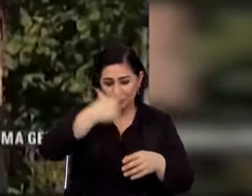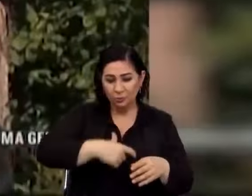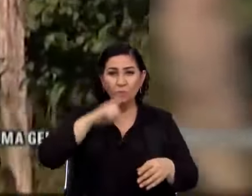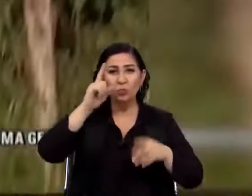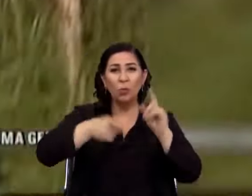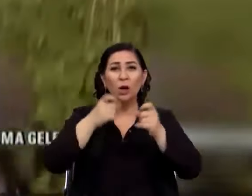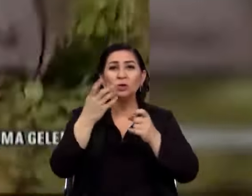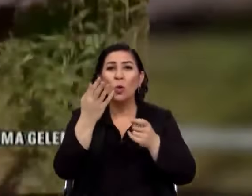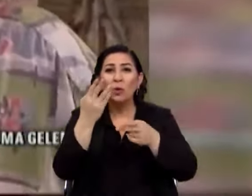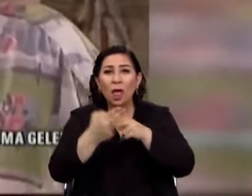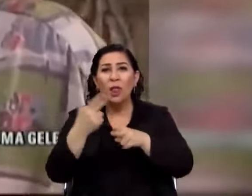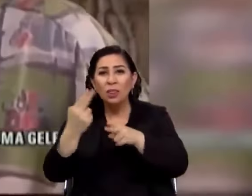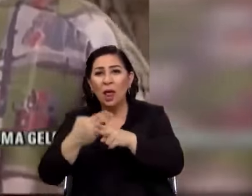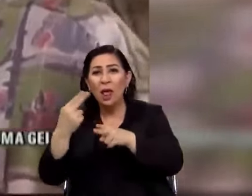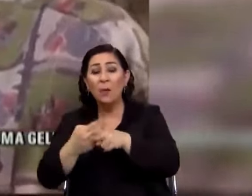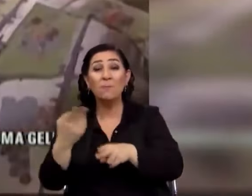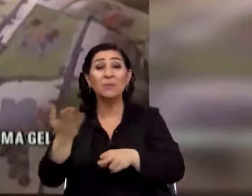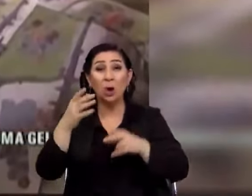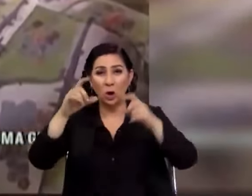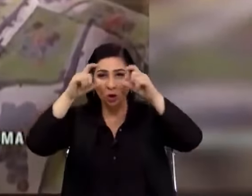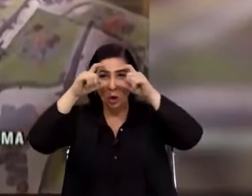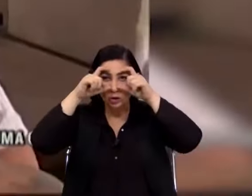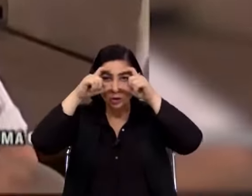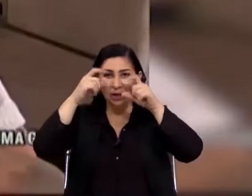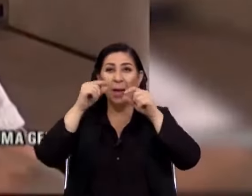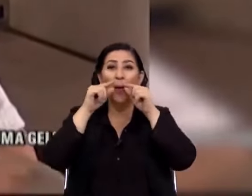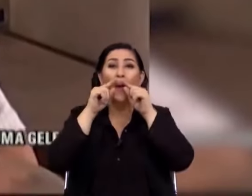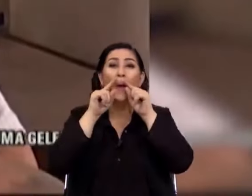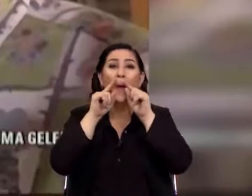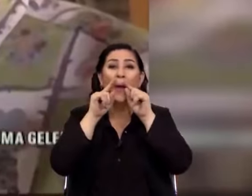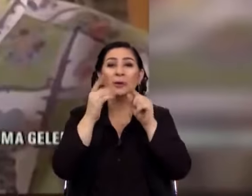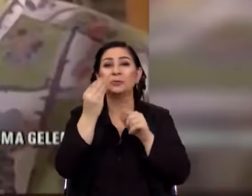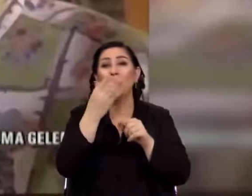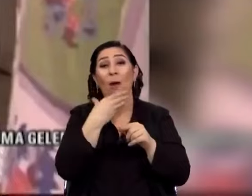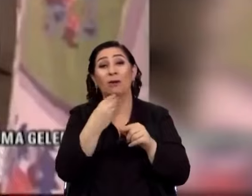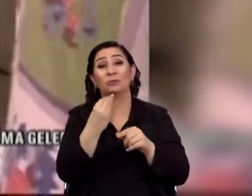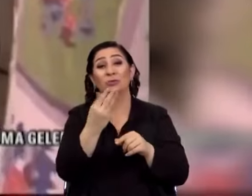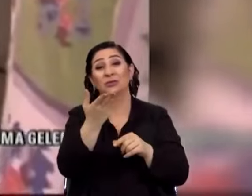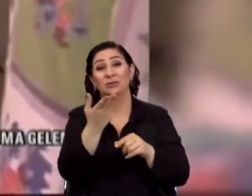yöntem denedin mesela gözlük ve yarım bıyık sana çok yakışmıştı çocuk musun